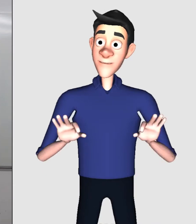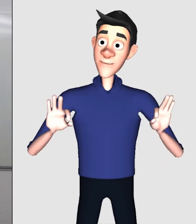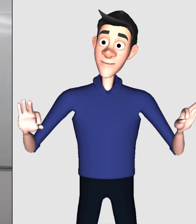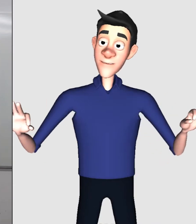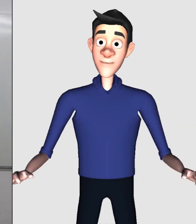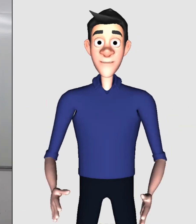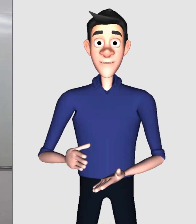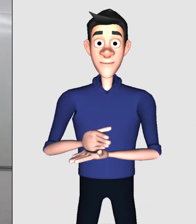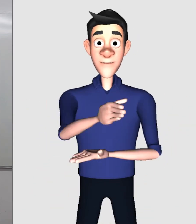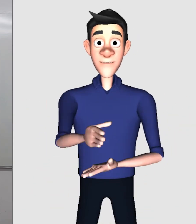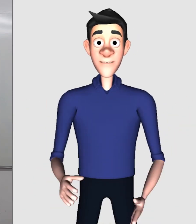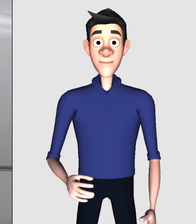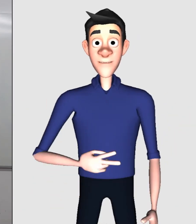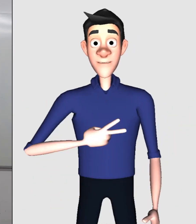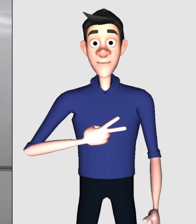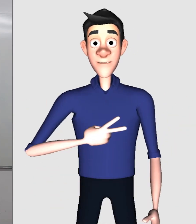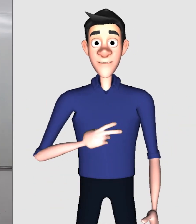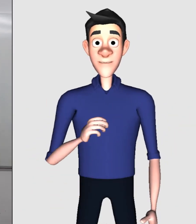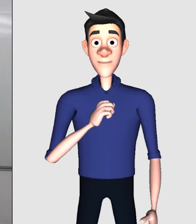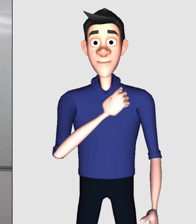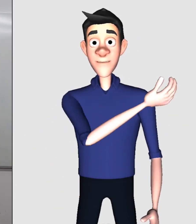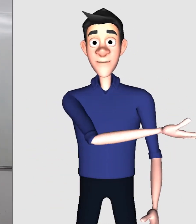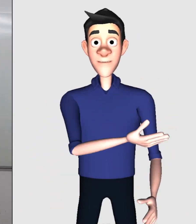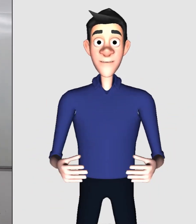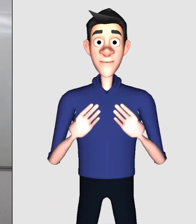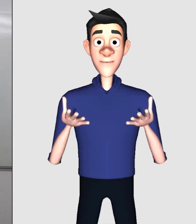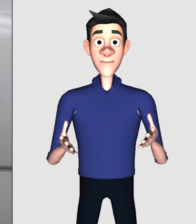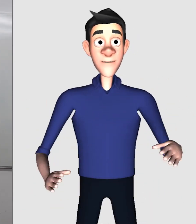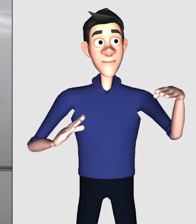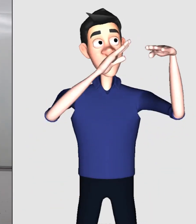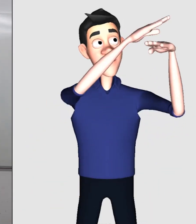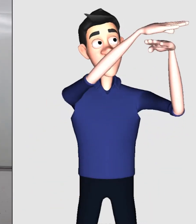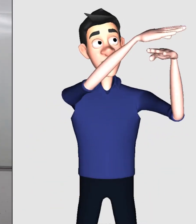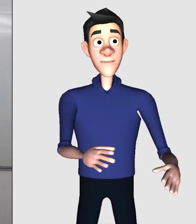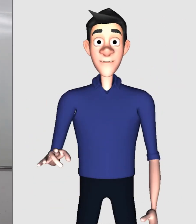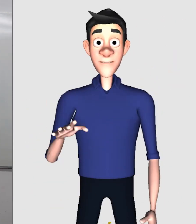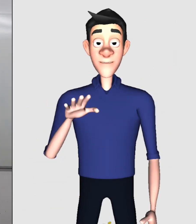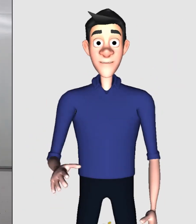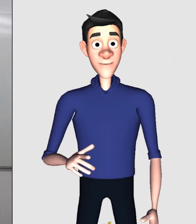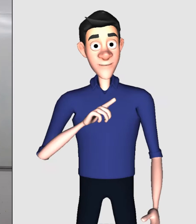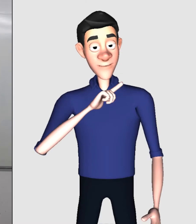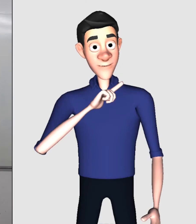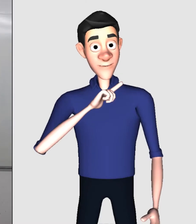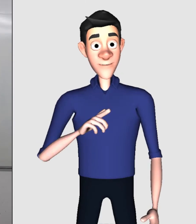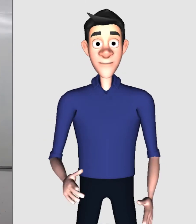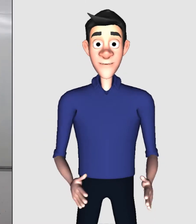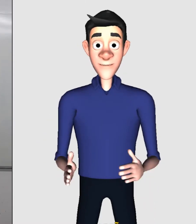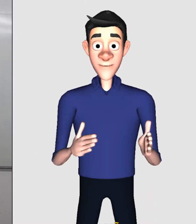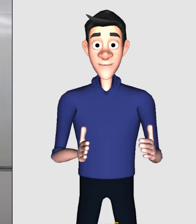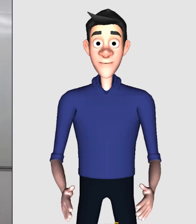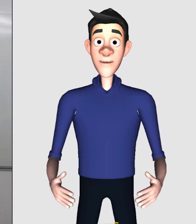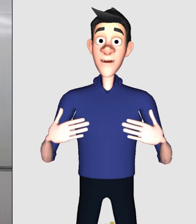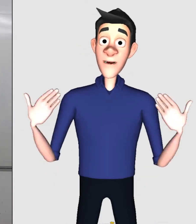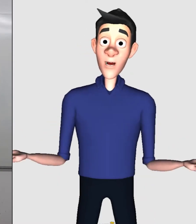Então vai ter uma relação de 2 para 1 entre o movimento que é feito em baixo, com o movimento feito em cima